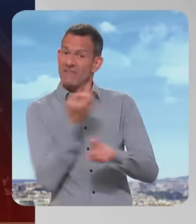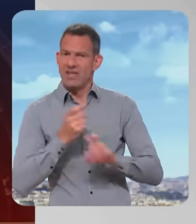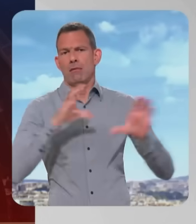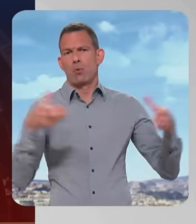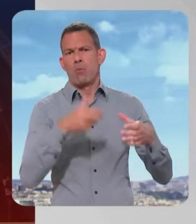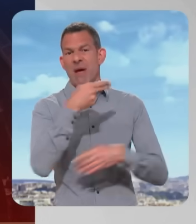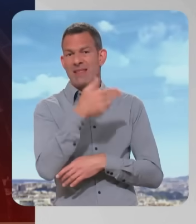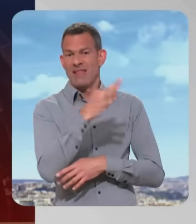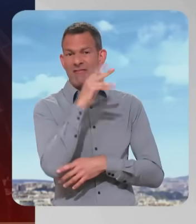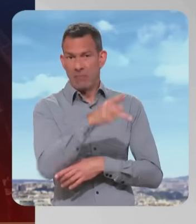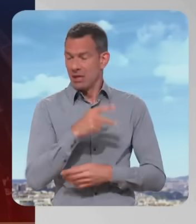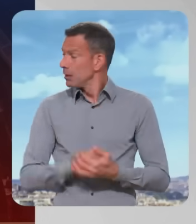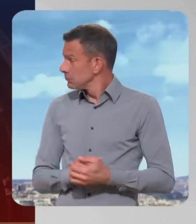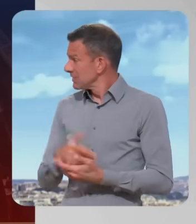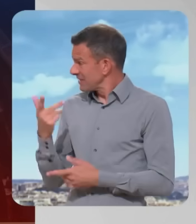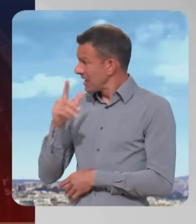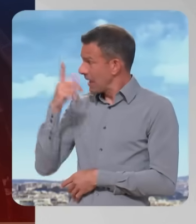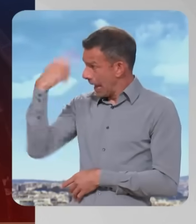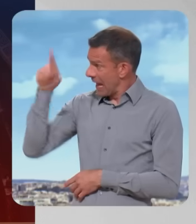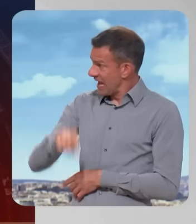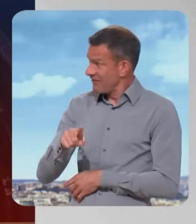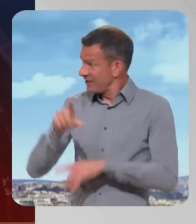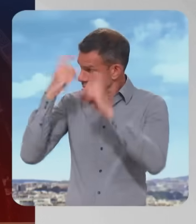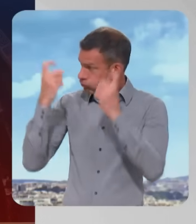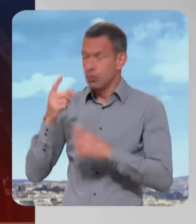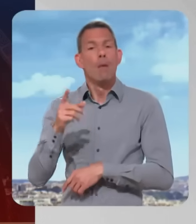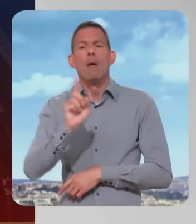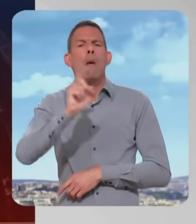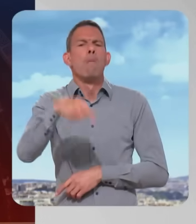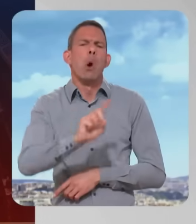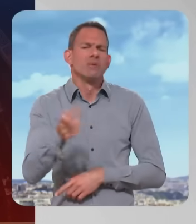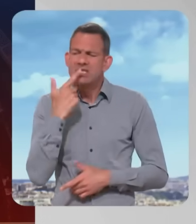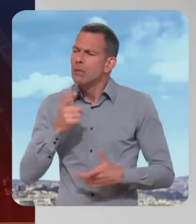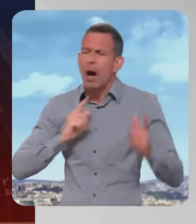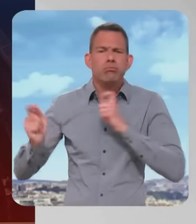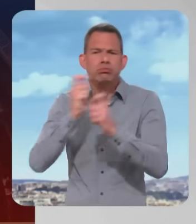M.Bompard: Certes, ils ont progressé, mais bien loin de ce que disaient les sondages ces dernières semaines.